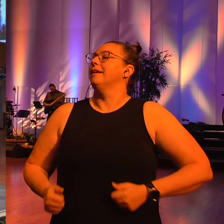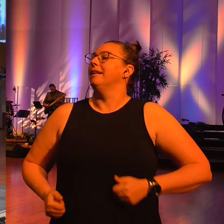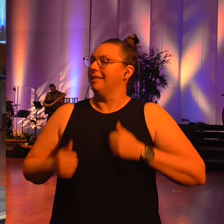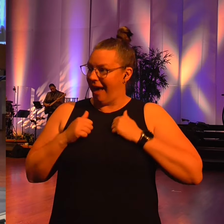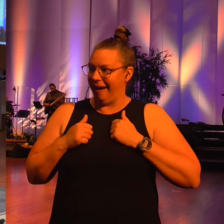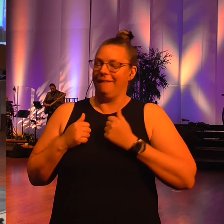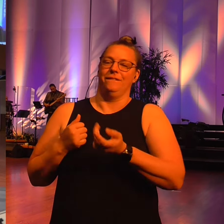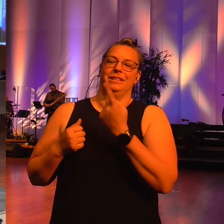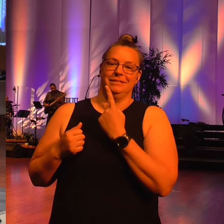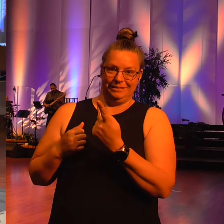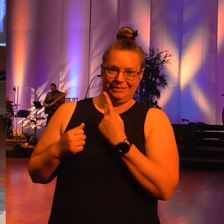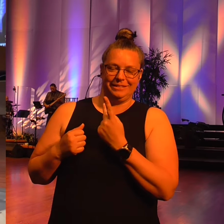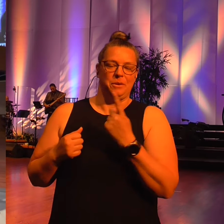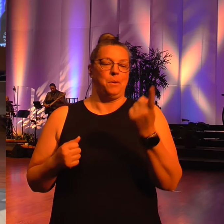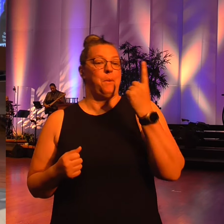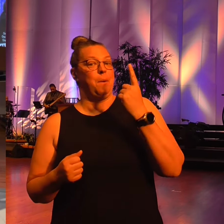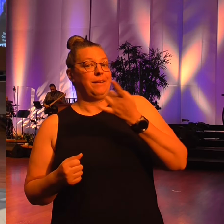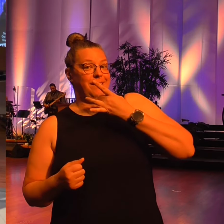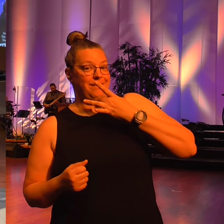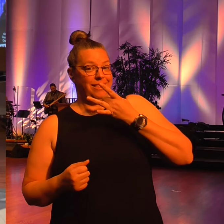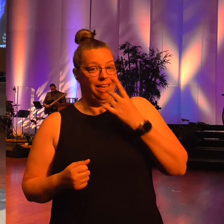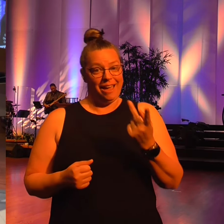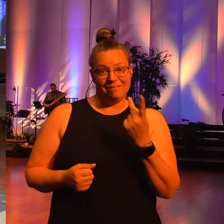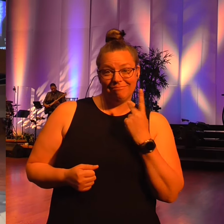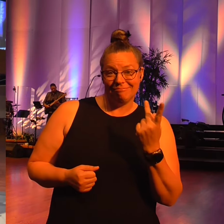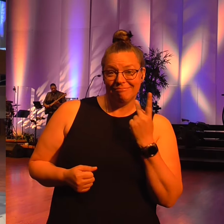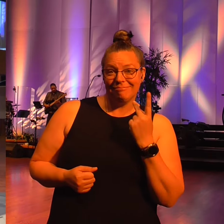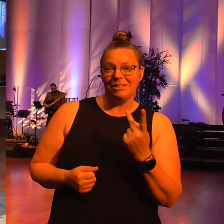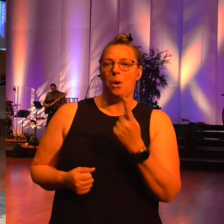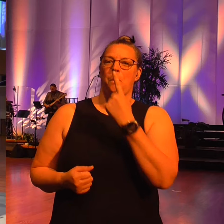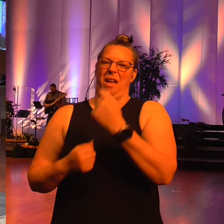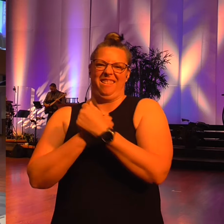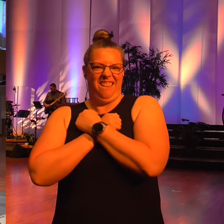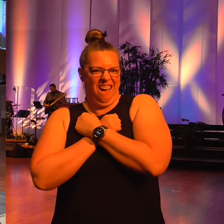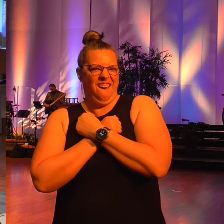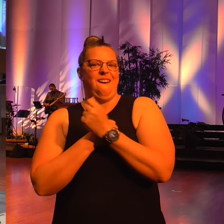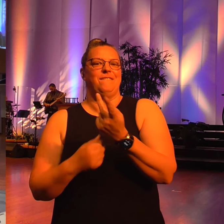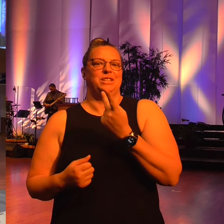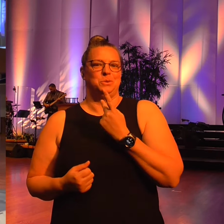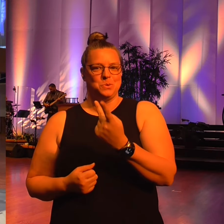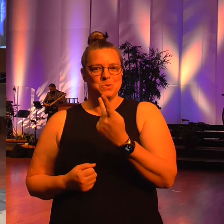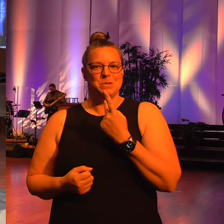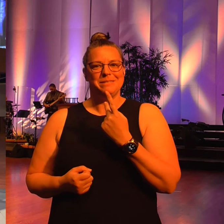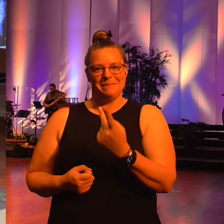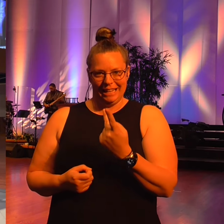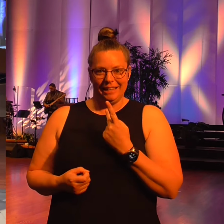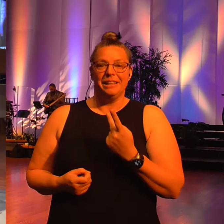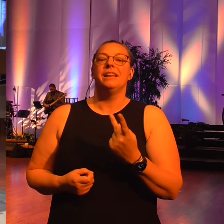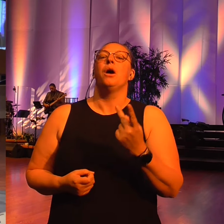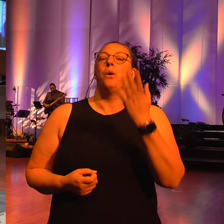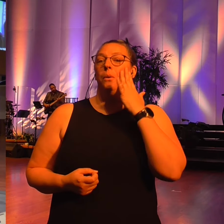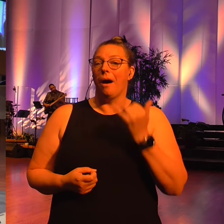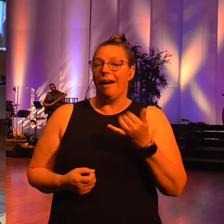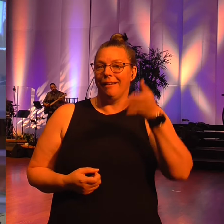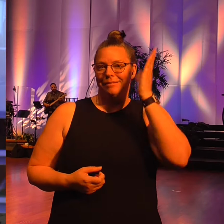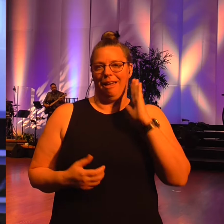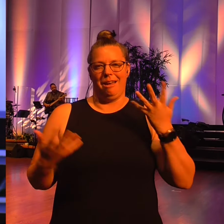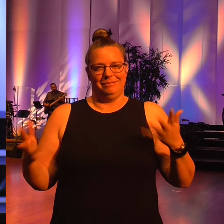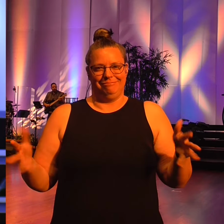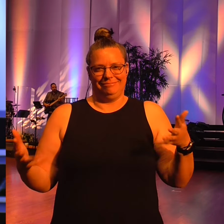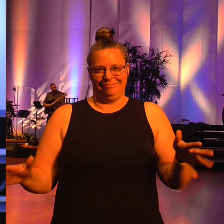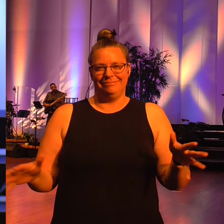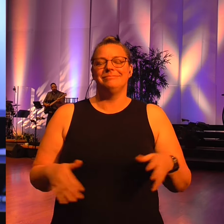como tú y yo Una luz brillando como tú y yo Un amor